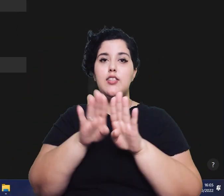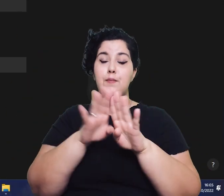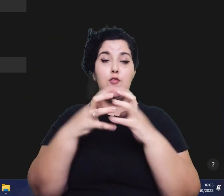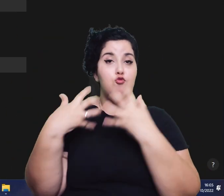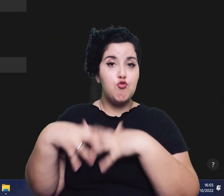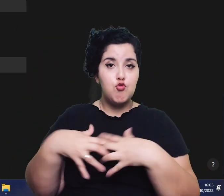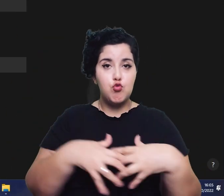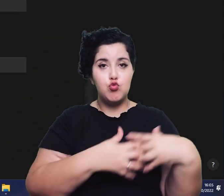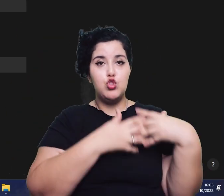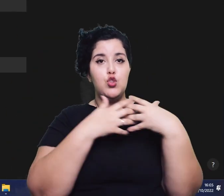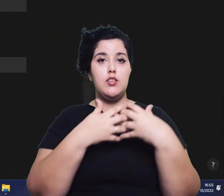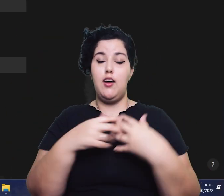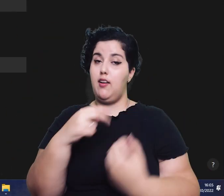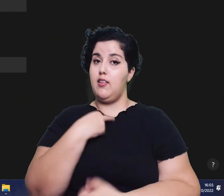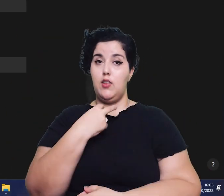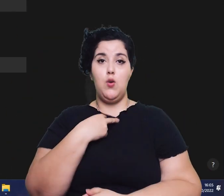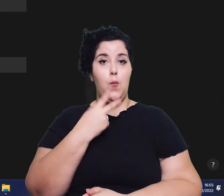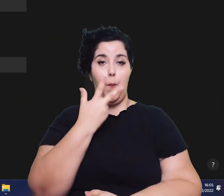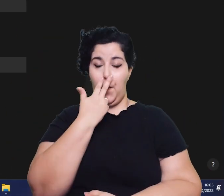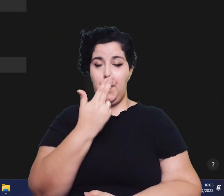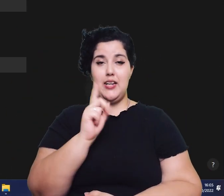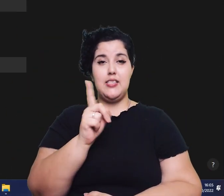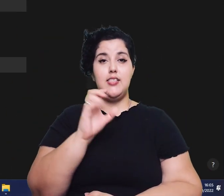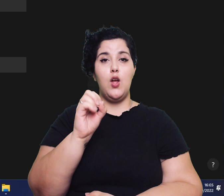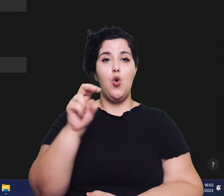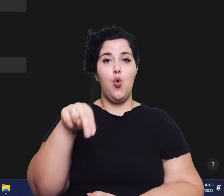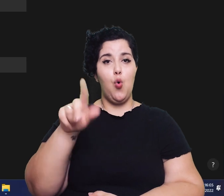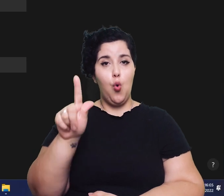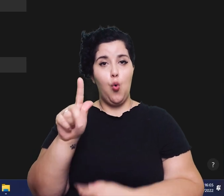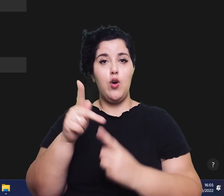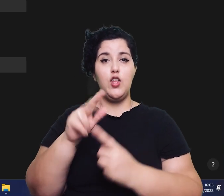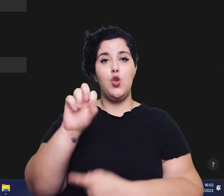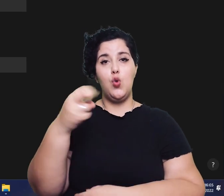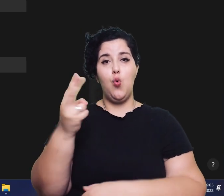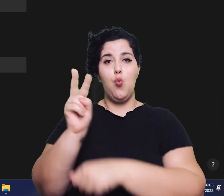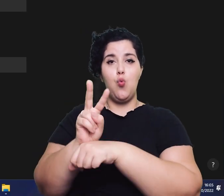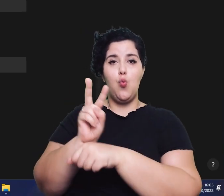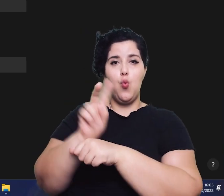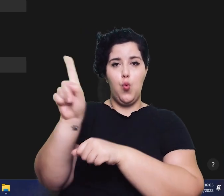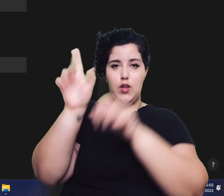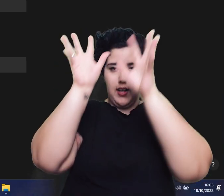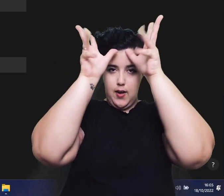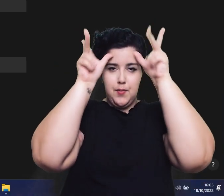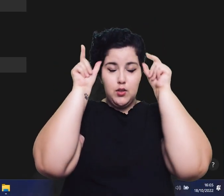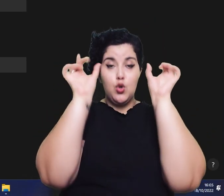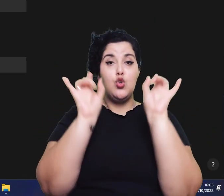o terceiro é que (3) não pode parecer uma ONG ou um produto que cuida da Amazônia. Então, eu trouxe direcionamentos mais pra